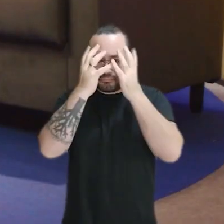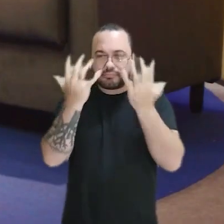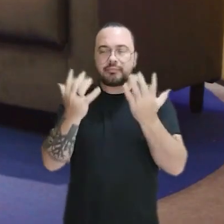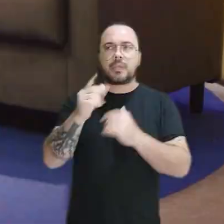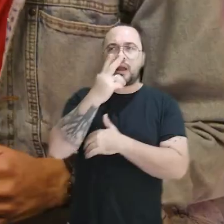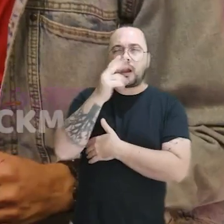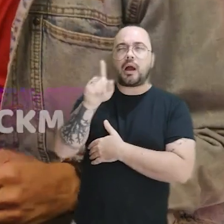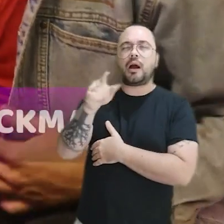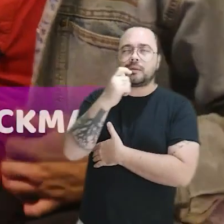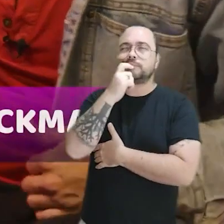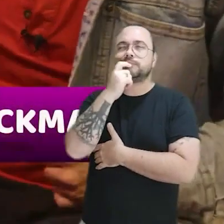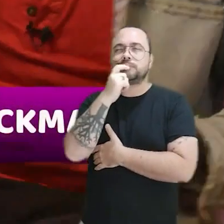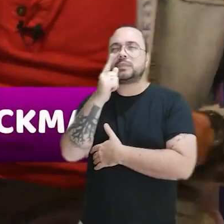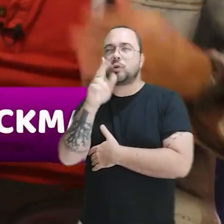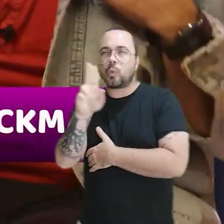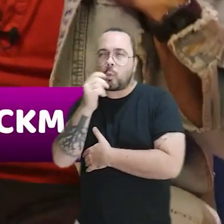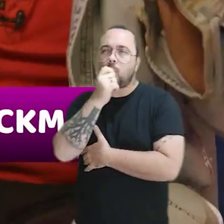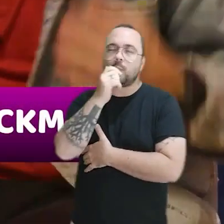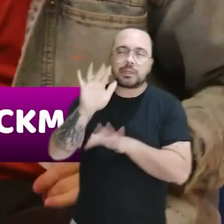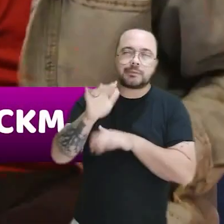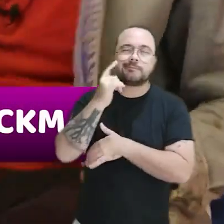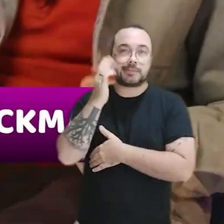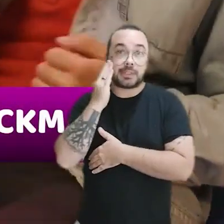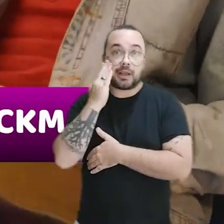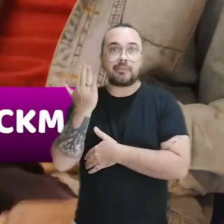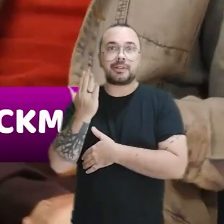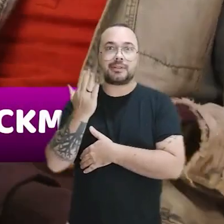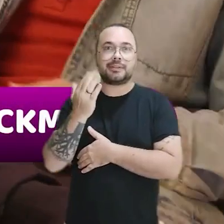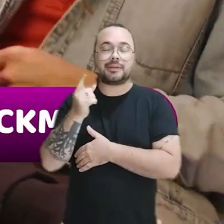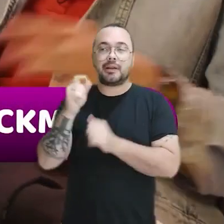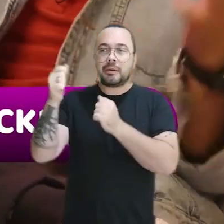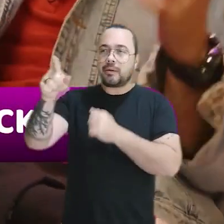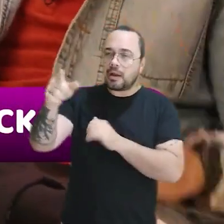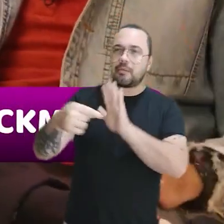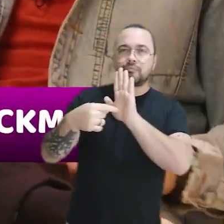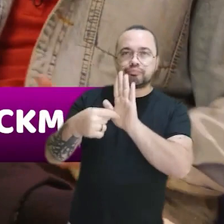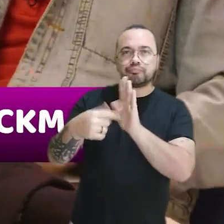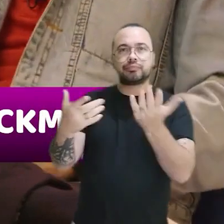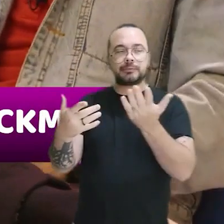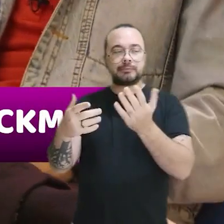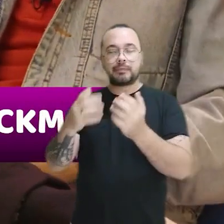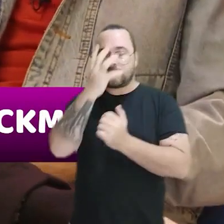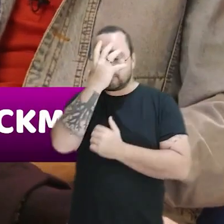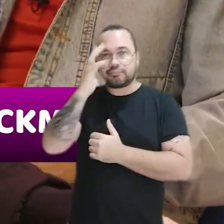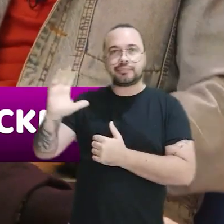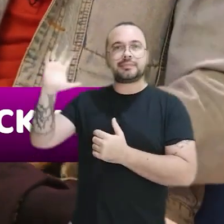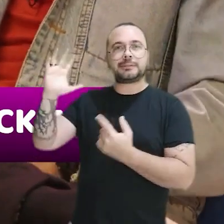"Acho que é Camejo... Acho que é", sabe? E aí, no final, o cara lá e pá, tirava e mostrava quem que ele era.